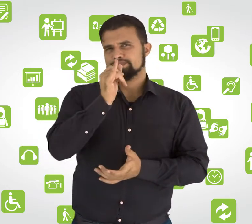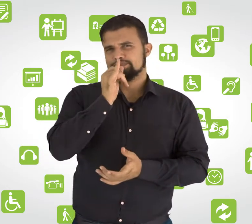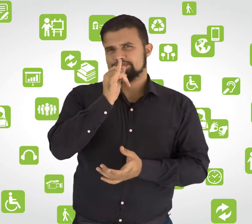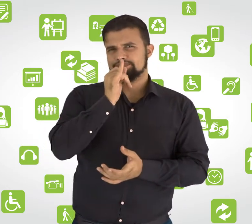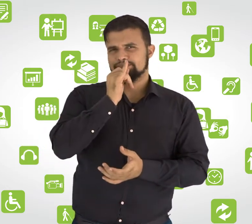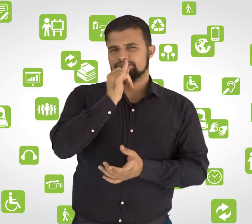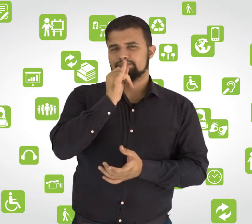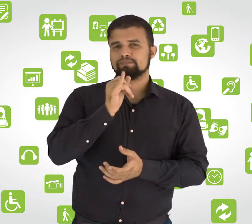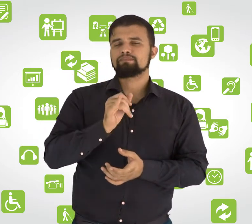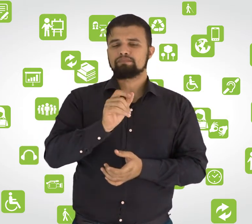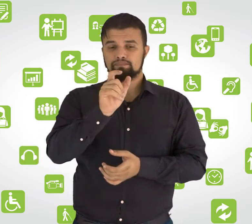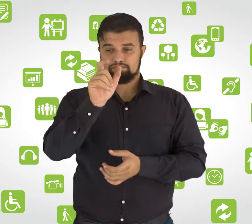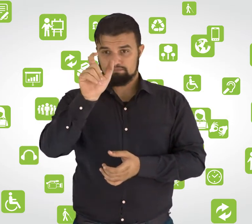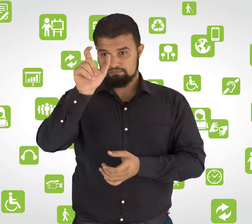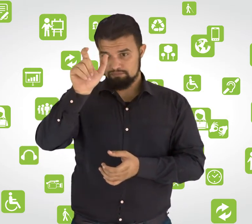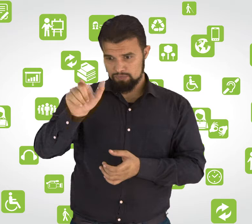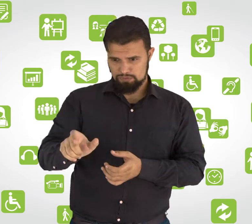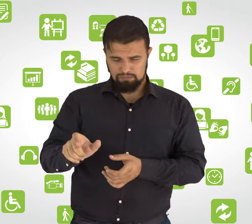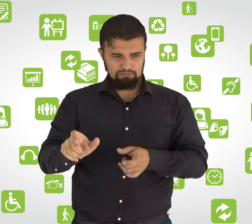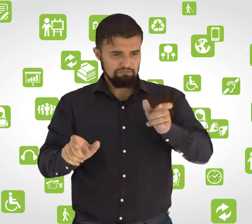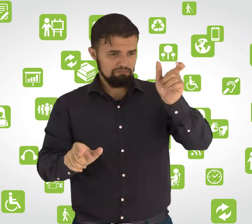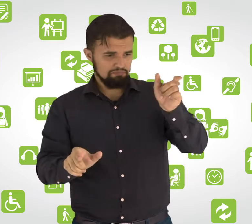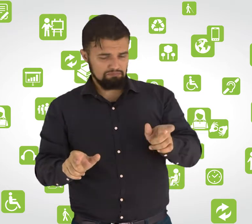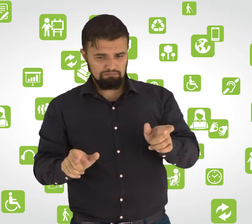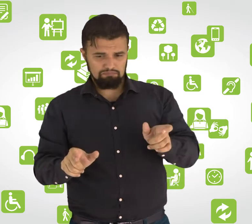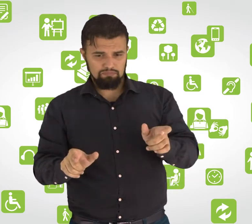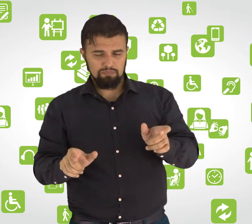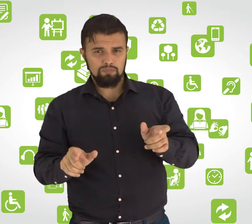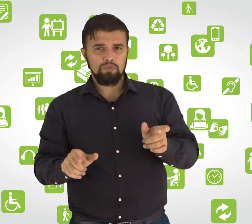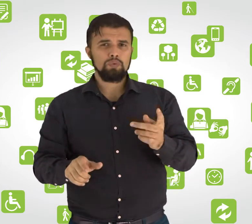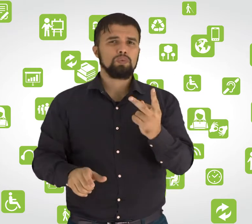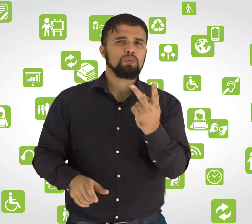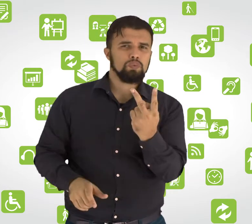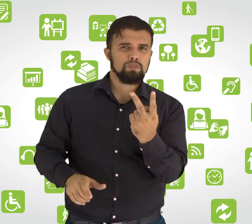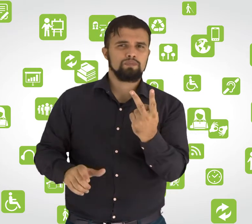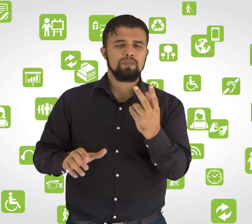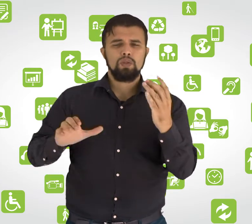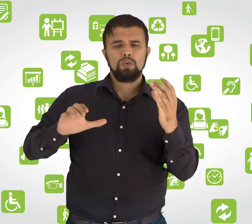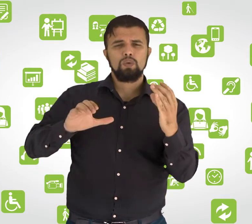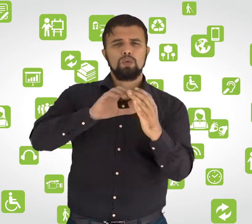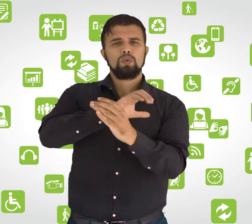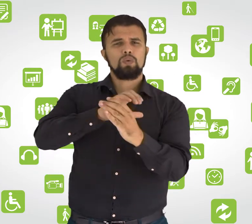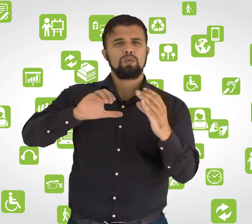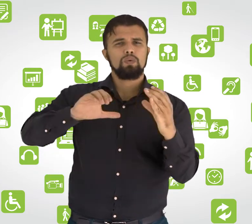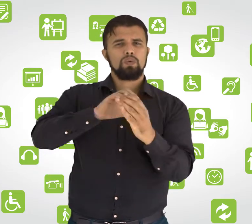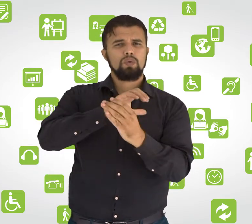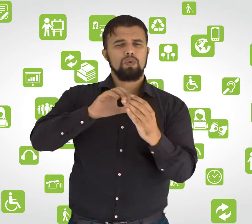Vou dar um exemplo: como duas pessoas em uma interlocução